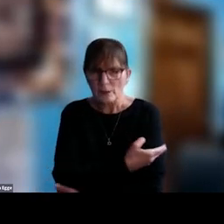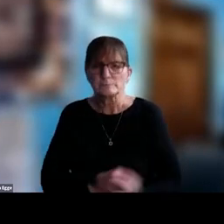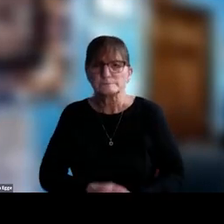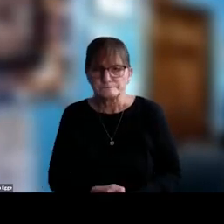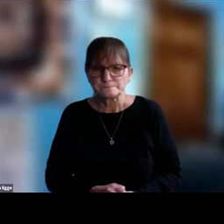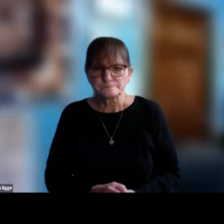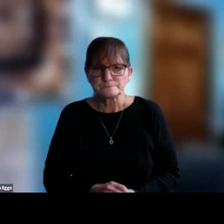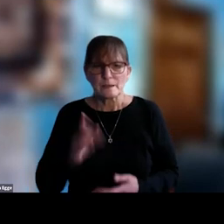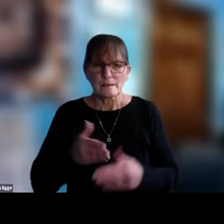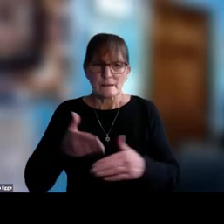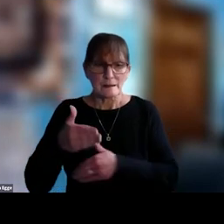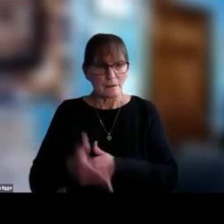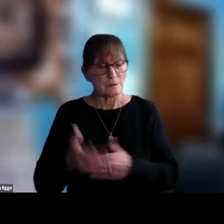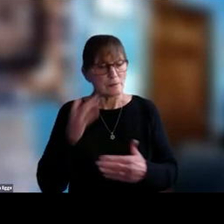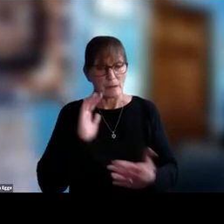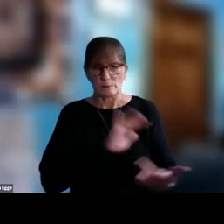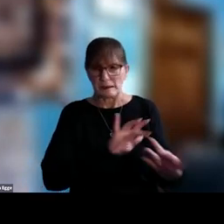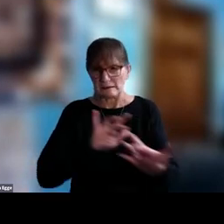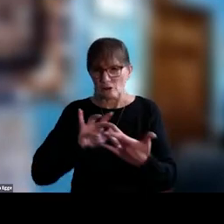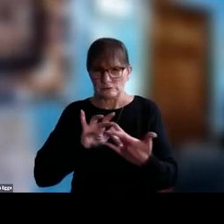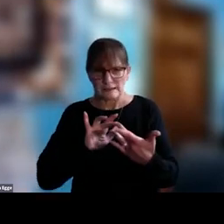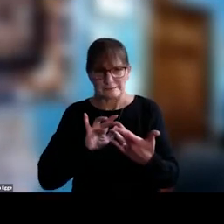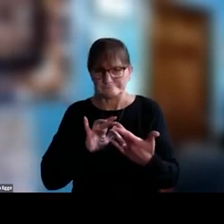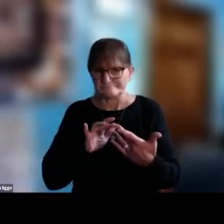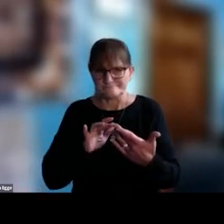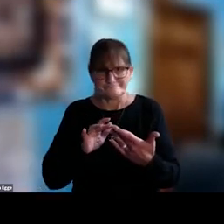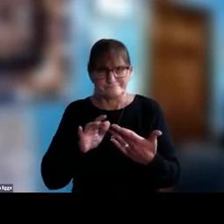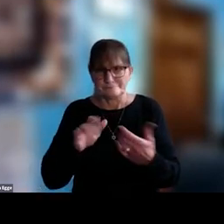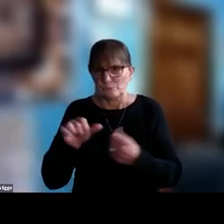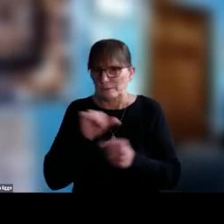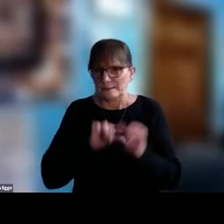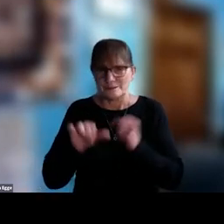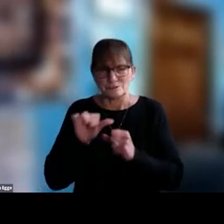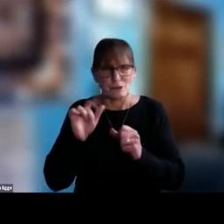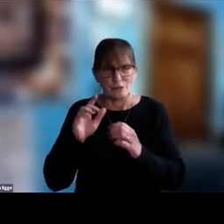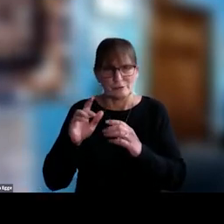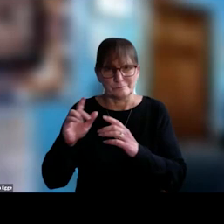Y hemos estado en contacto desde entonces.